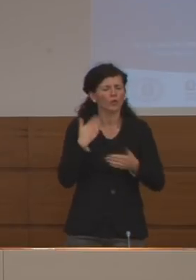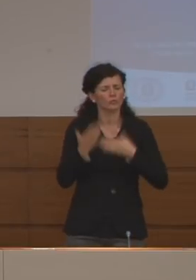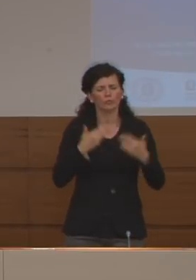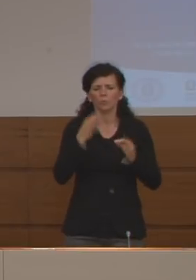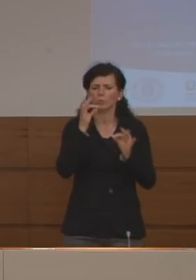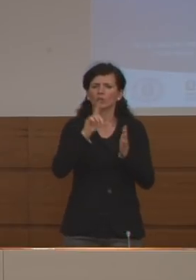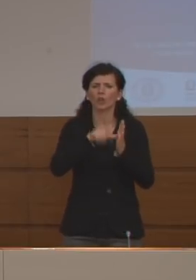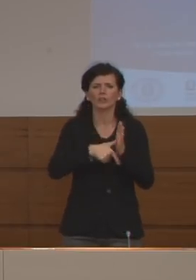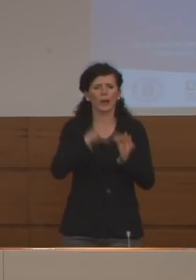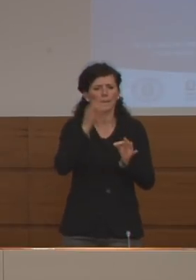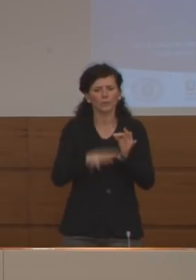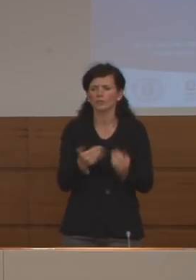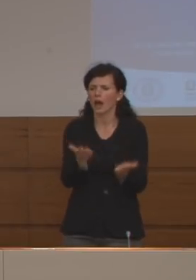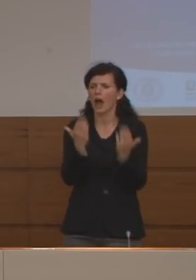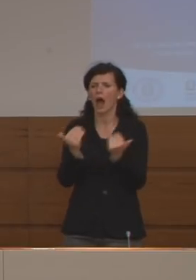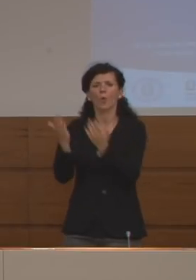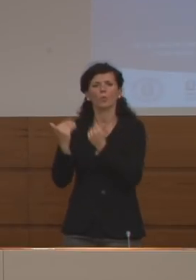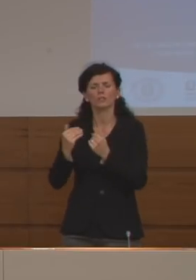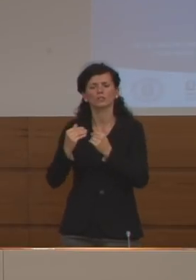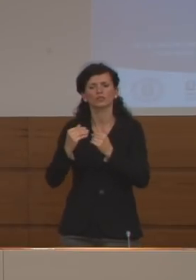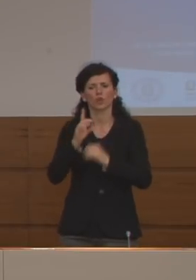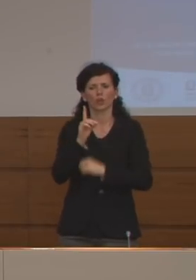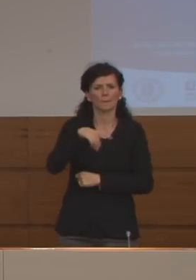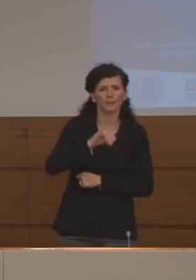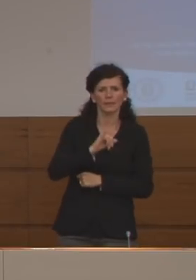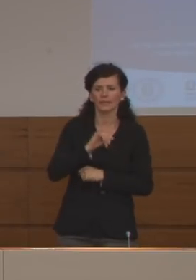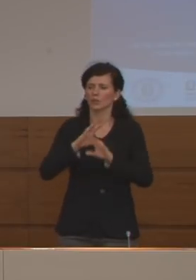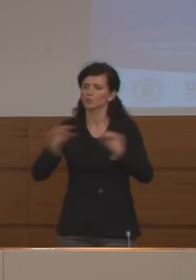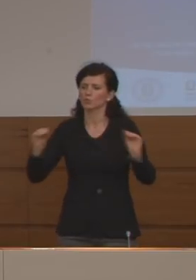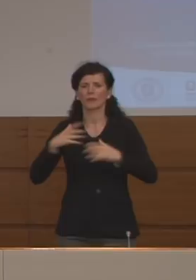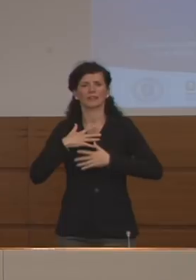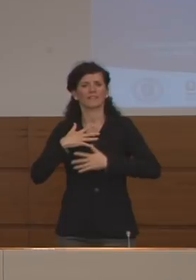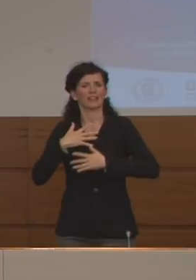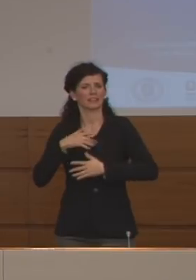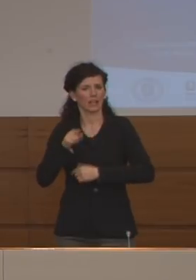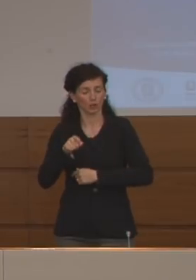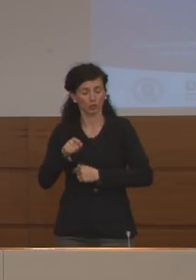protezione individuale e dei ventilatori. Infatti a oggi abbiamo utilizzato quasi